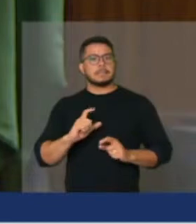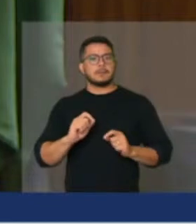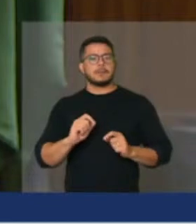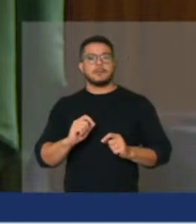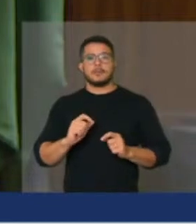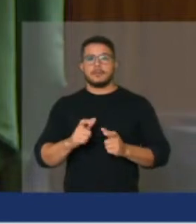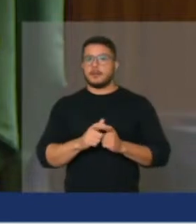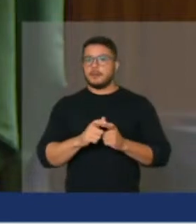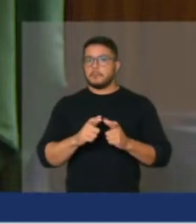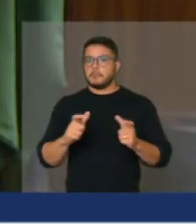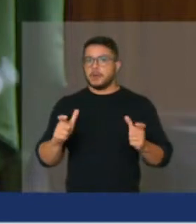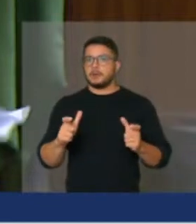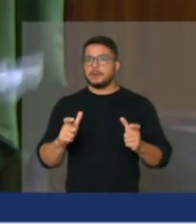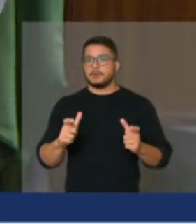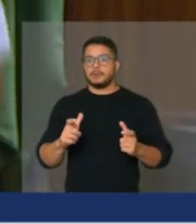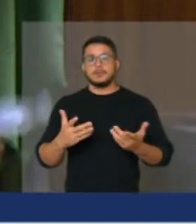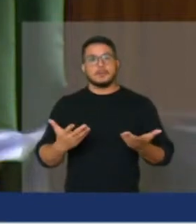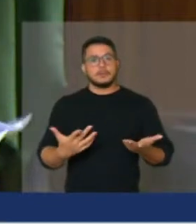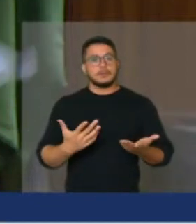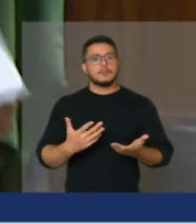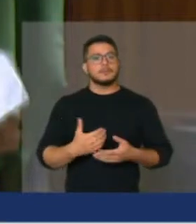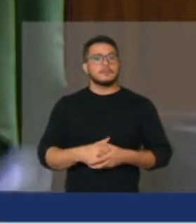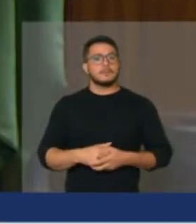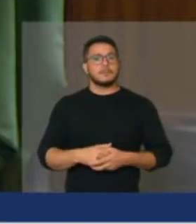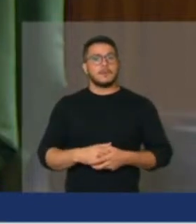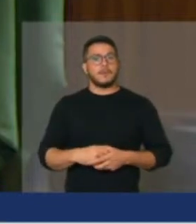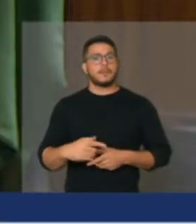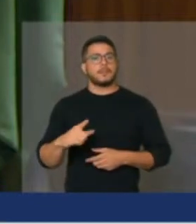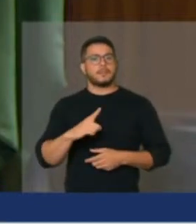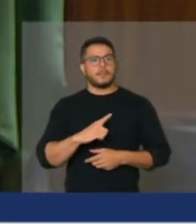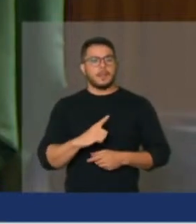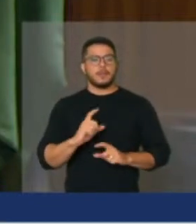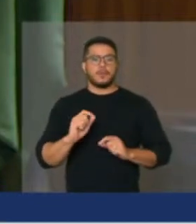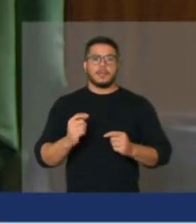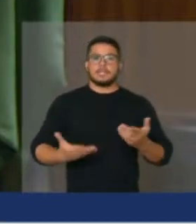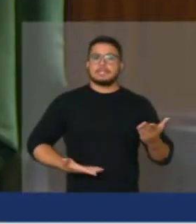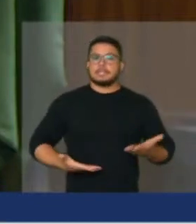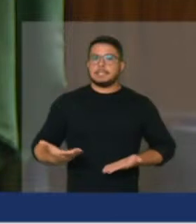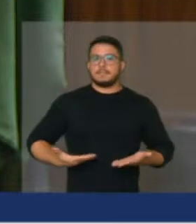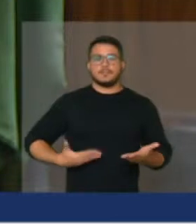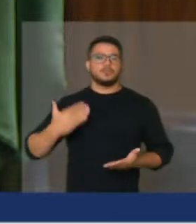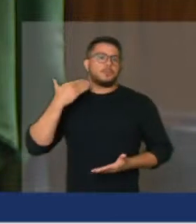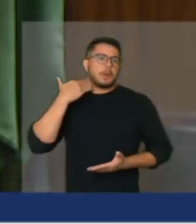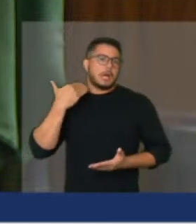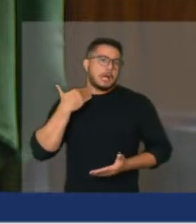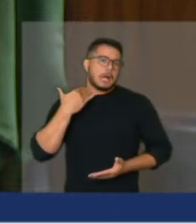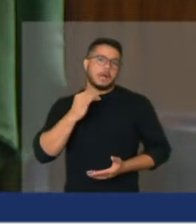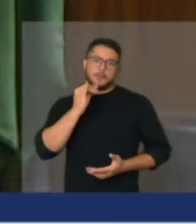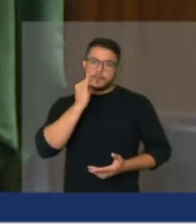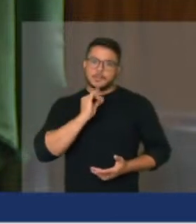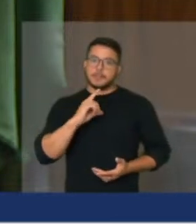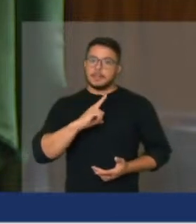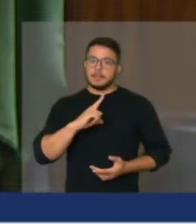INCLUSIVE, SERVIÇOS BANCÁ RIOS, O BANCO POSTAL, ELE SIMPLESMENTE ESTÁ PRIVATIZANDO O SISTEMA DE SERVIÇO POSTAL DO BRASIL, QUE